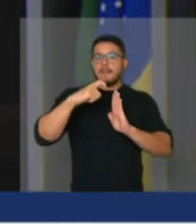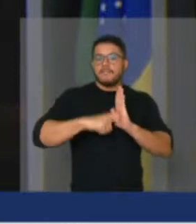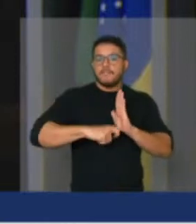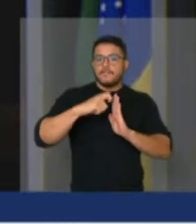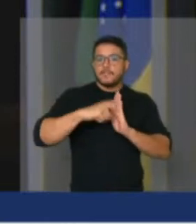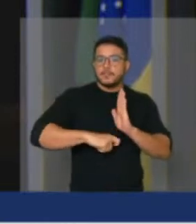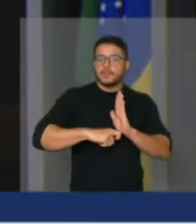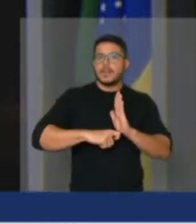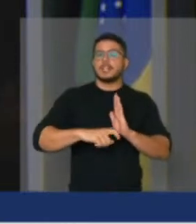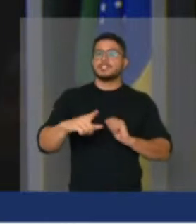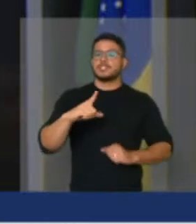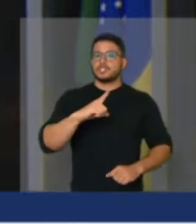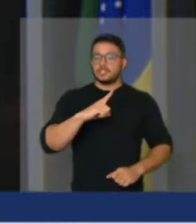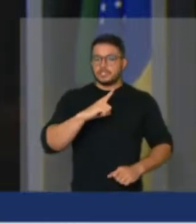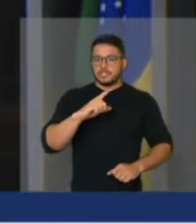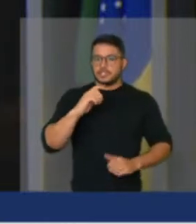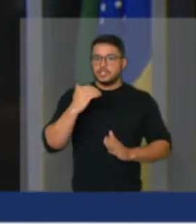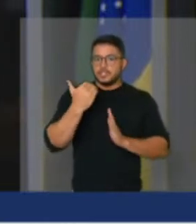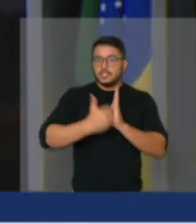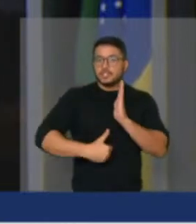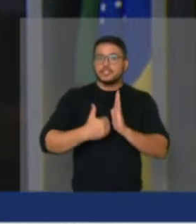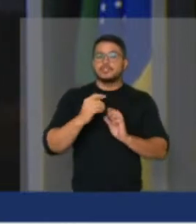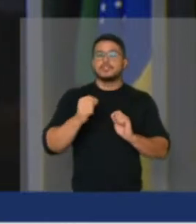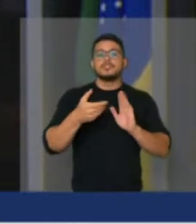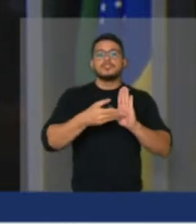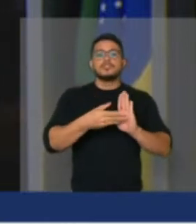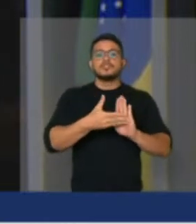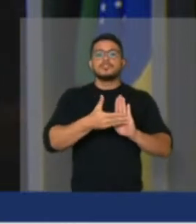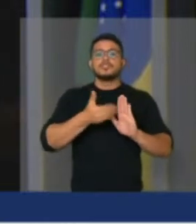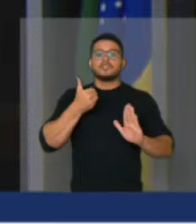RETIROU AS OFFSHORES, PUBLICAMENTE, ISSO TEM VÍDEO DELE DEFENDENDO ESSA RETIRADA. TEM VÍDEO DELE DEFENDENDO